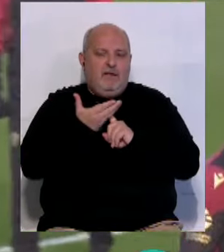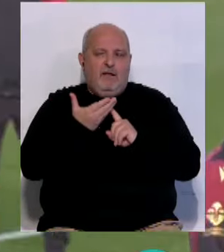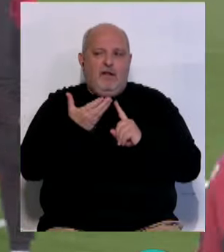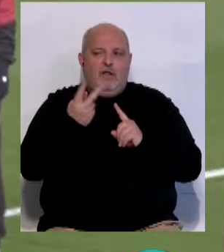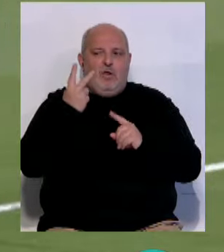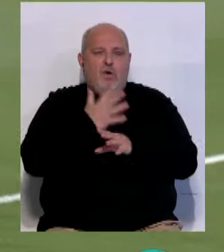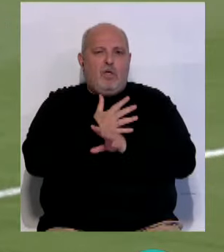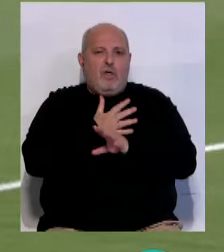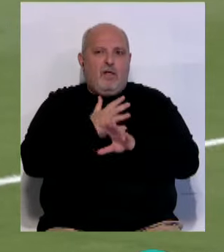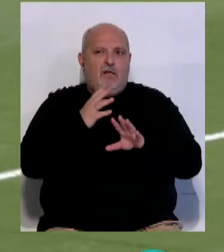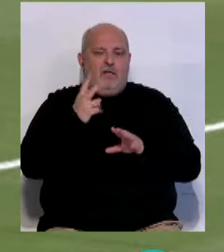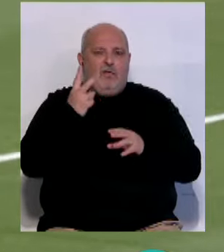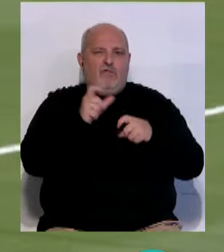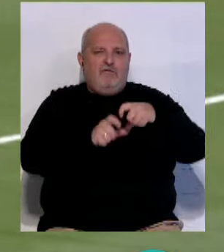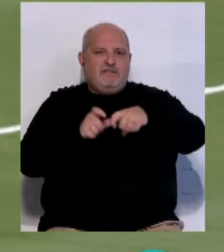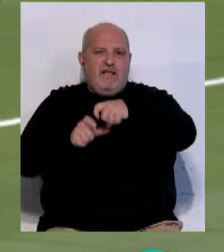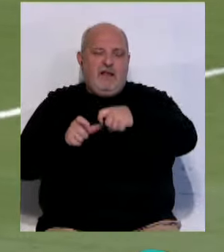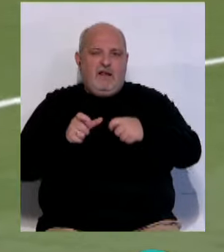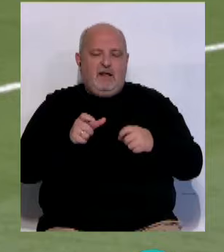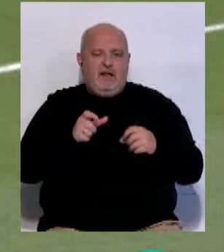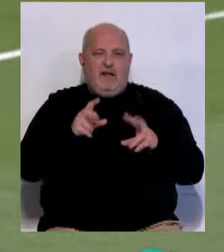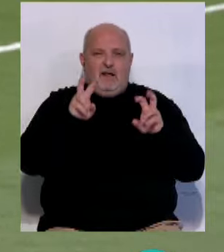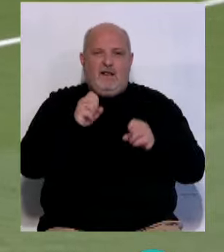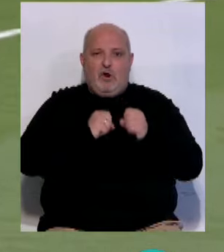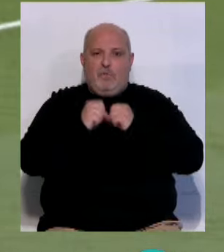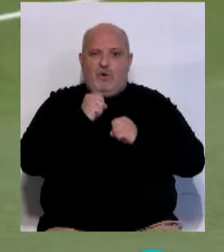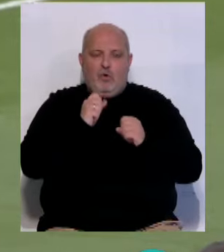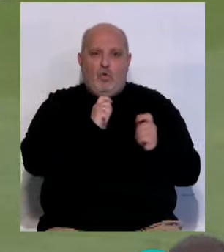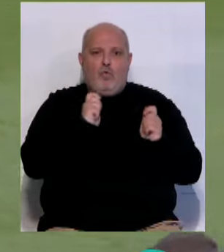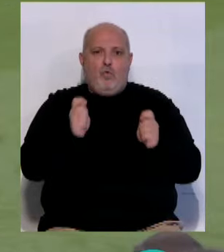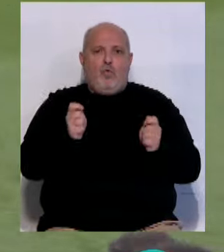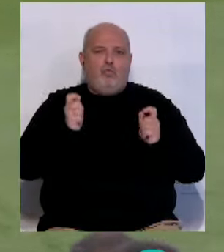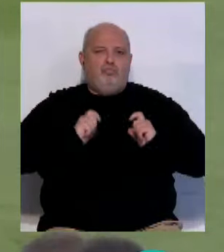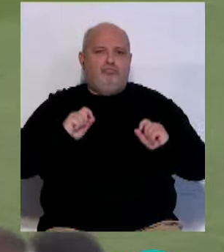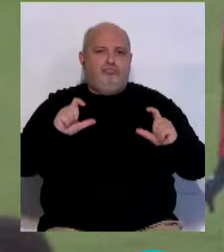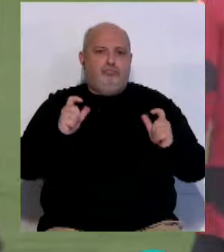dos jugadores ahí con dos fichas muy importantes en cuanto al económico Pues la verdad que te hace